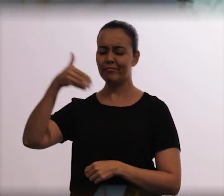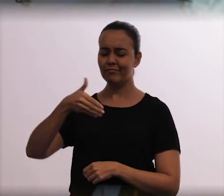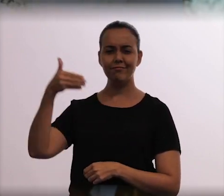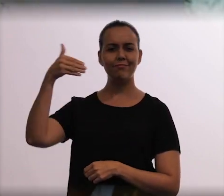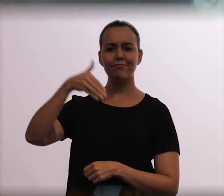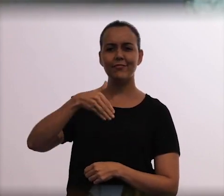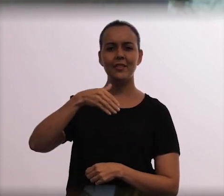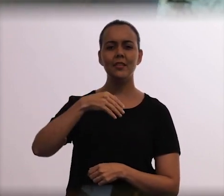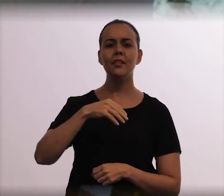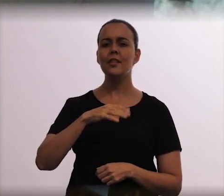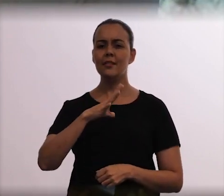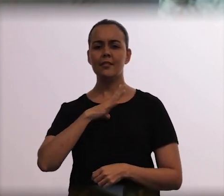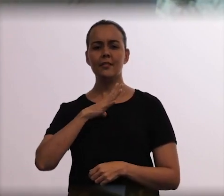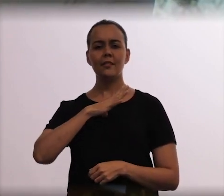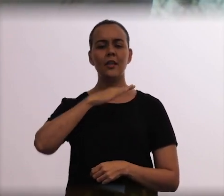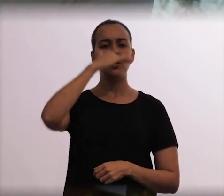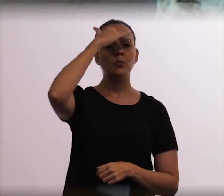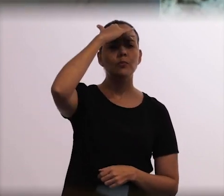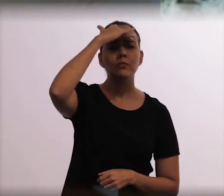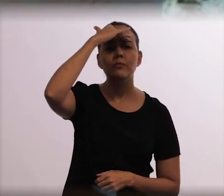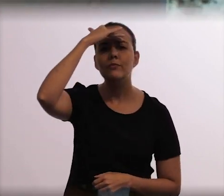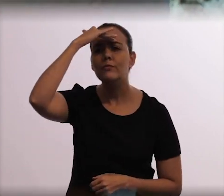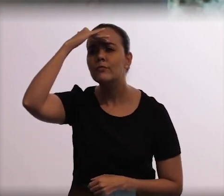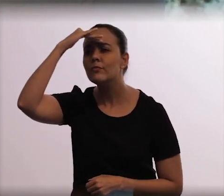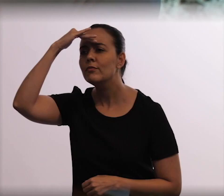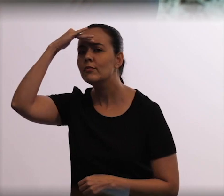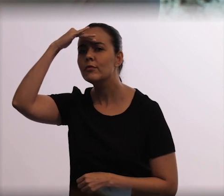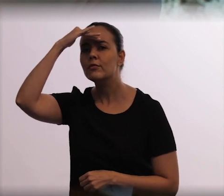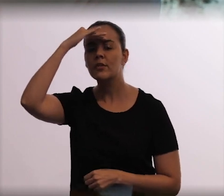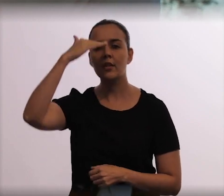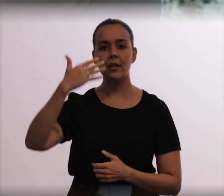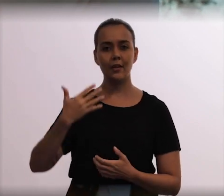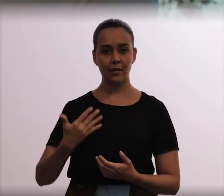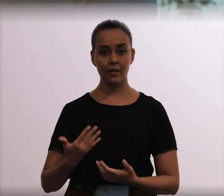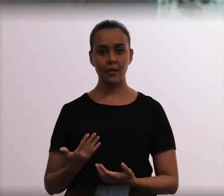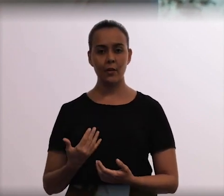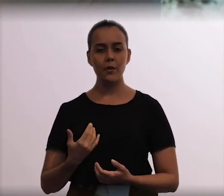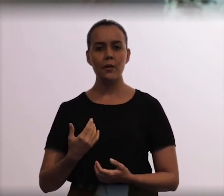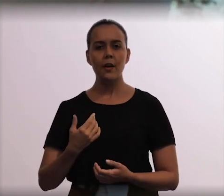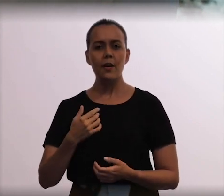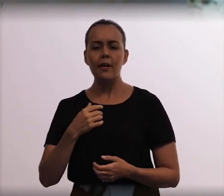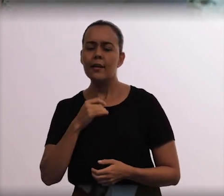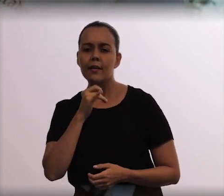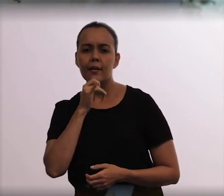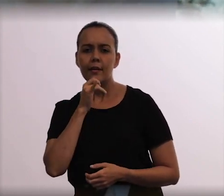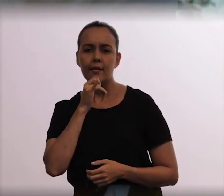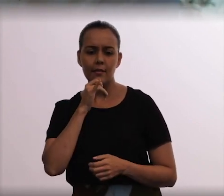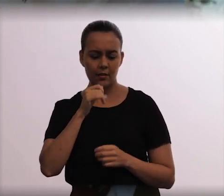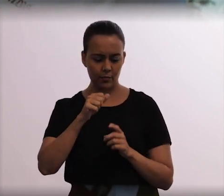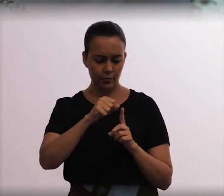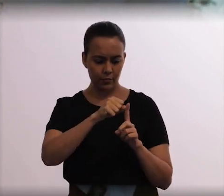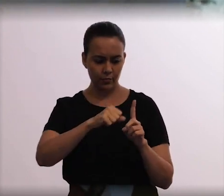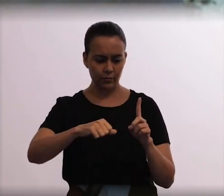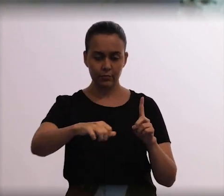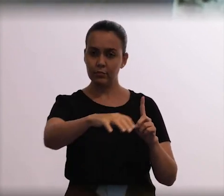e acho que um pouco o que eu penso de ciência, é isso, né? É a periferia olhando para outros espaços